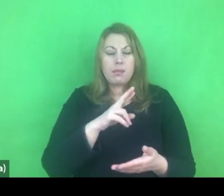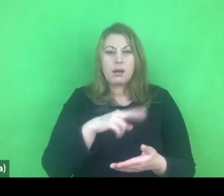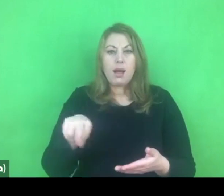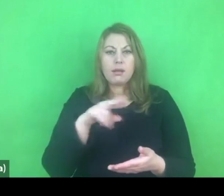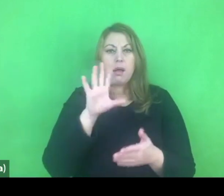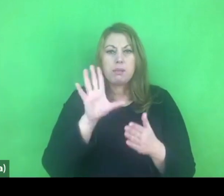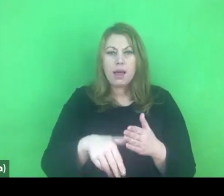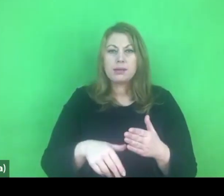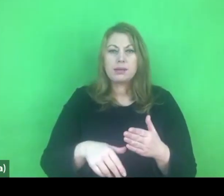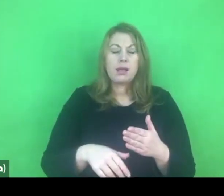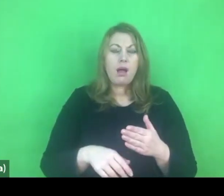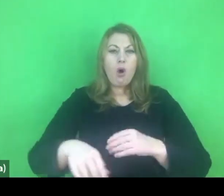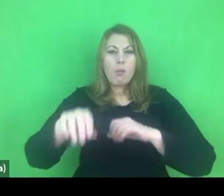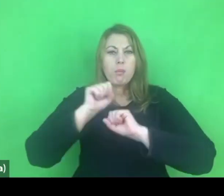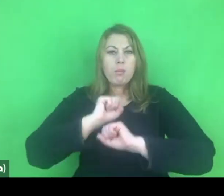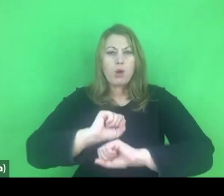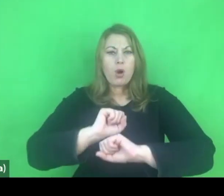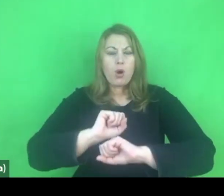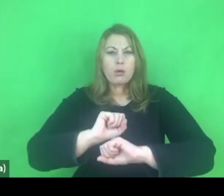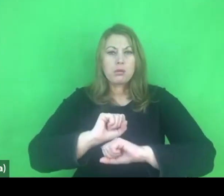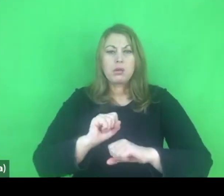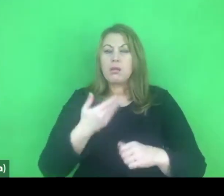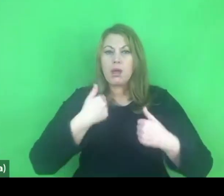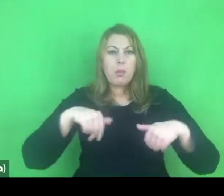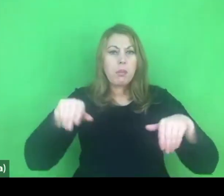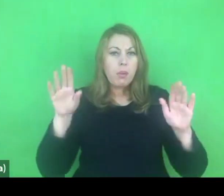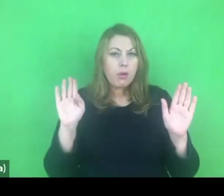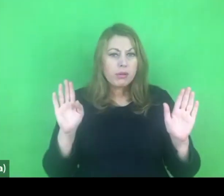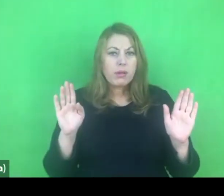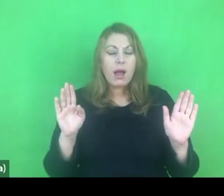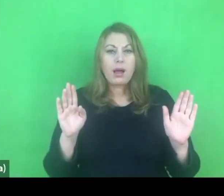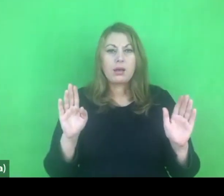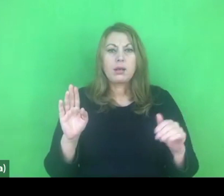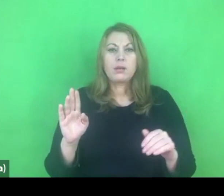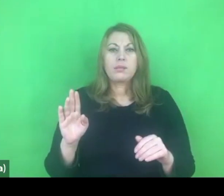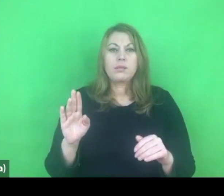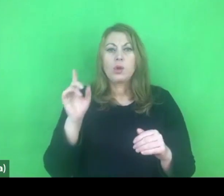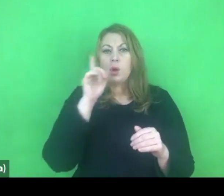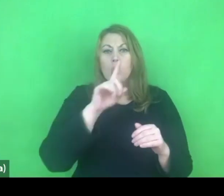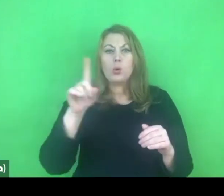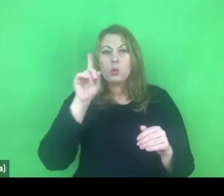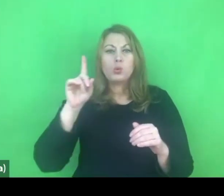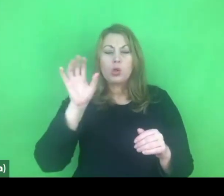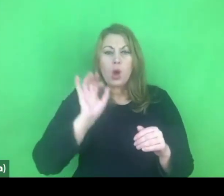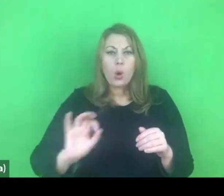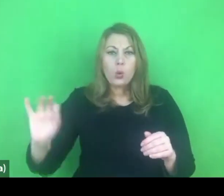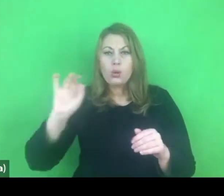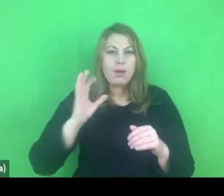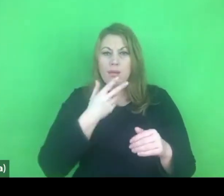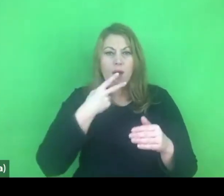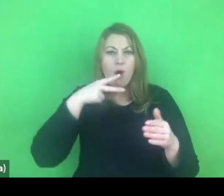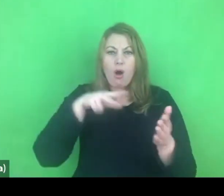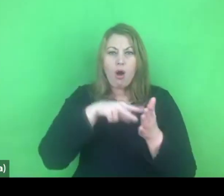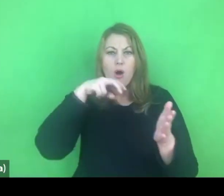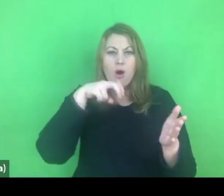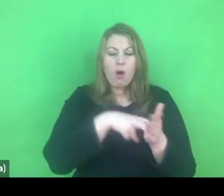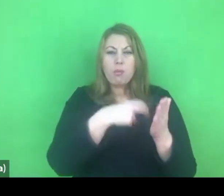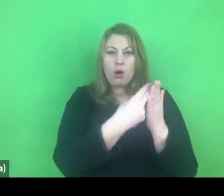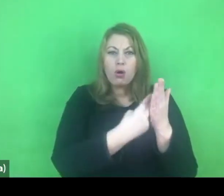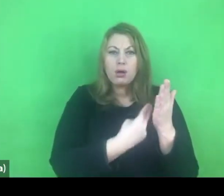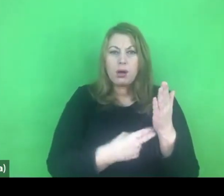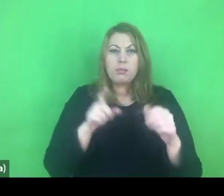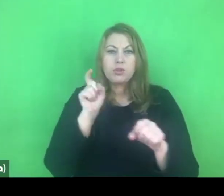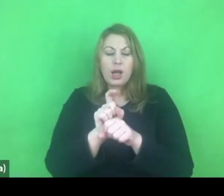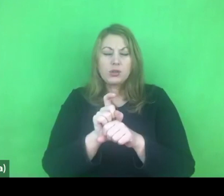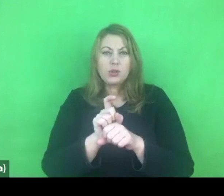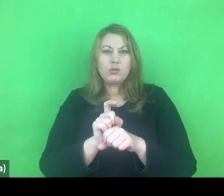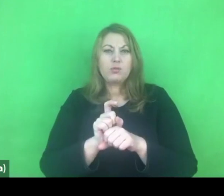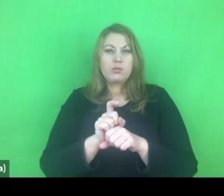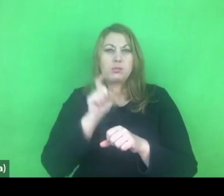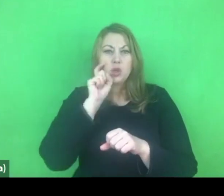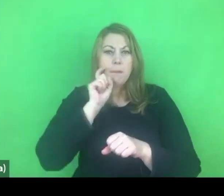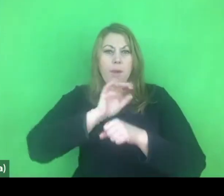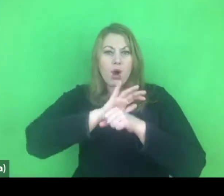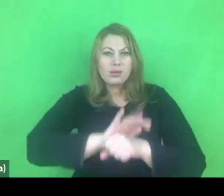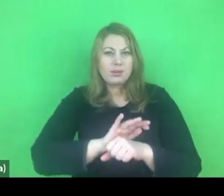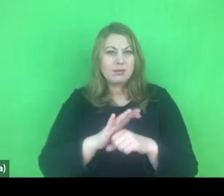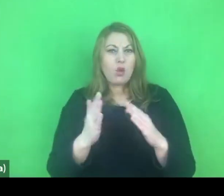podziwia, że nie poddali się presji ogólnej i że nadal nie przyjęli, nie uchwalili tego programu w swojej gminie.